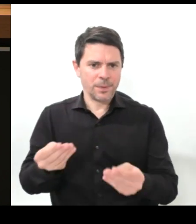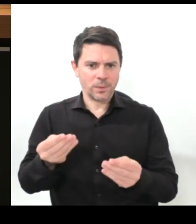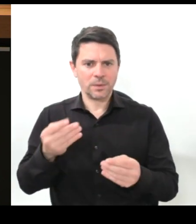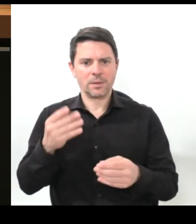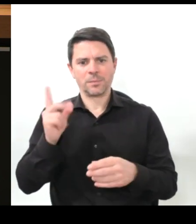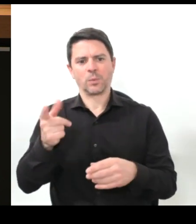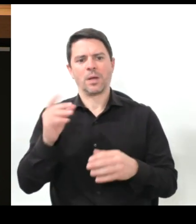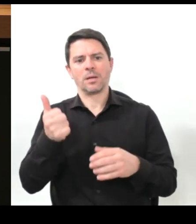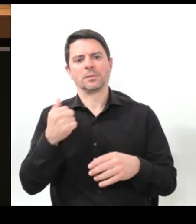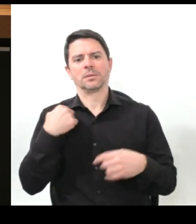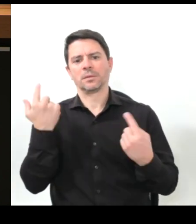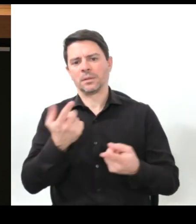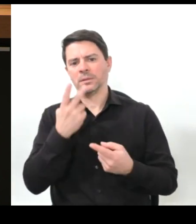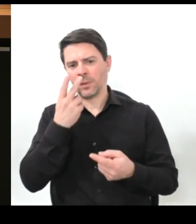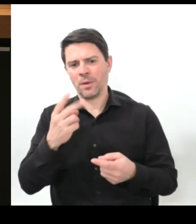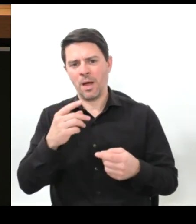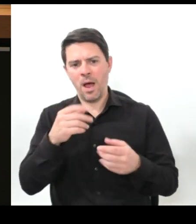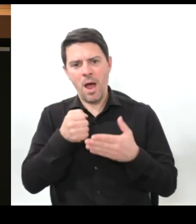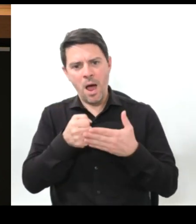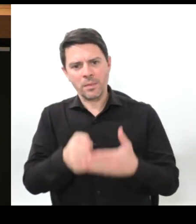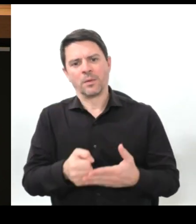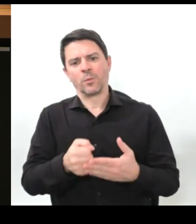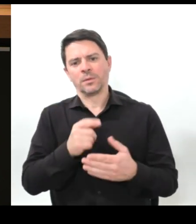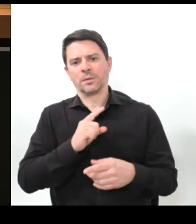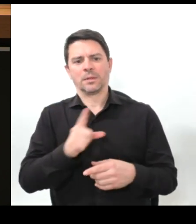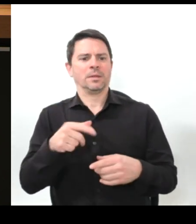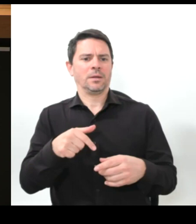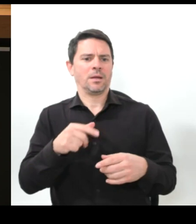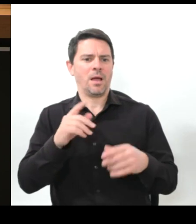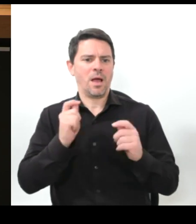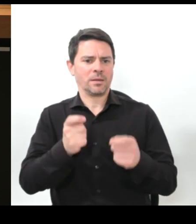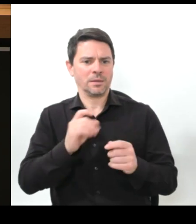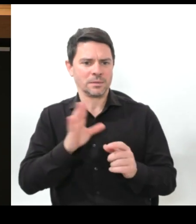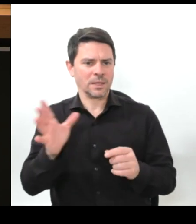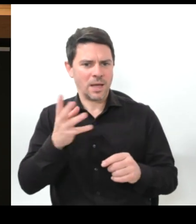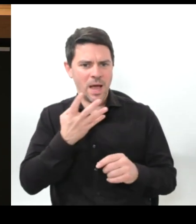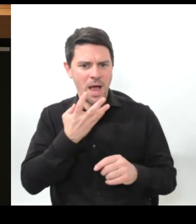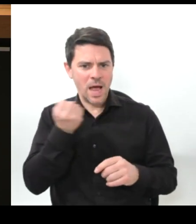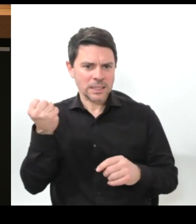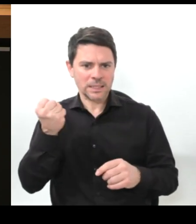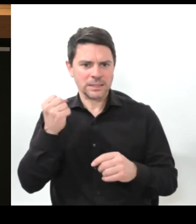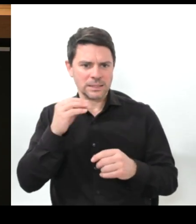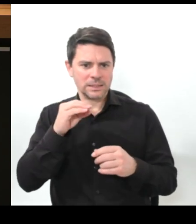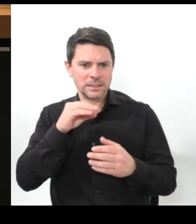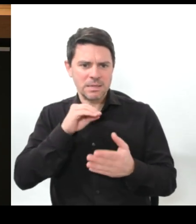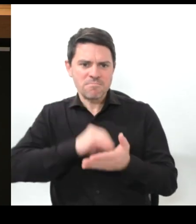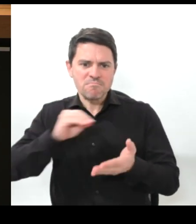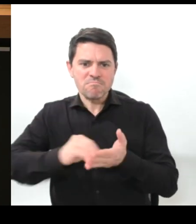Das ist der Bedeutung, die der Wohnungsbau, der Neubau von Wohnungen für Berlins Zukunft hat.